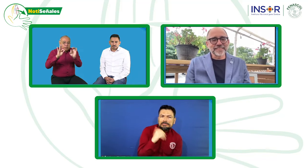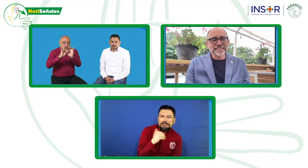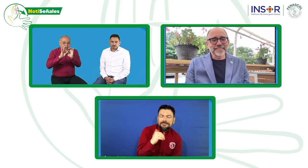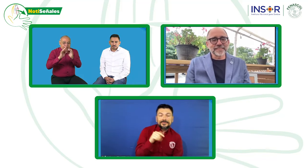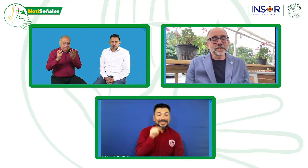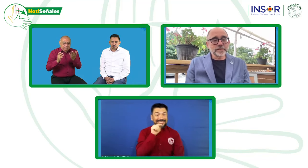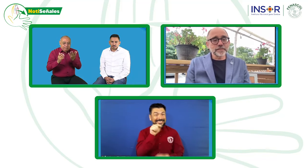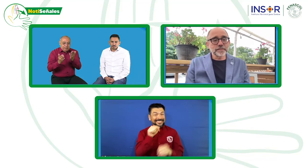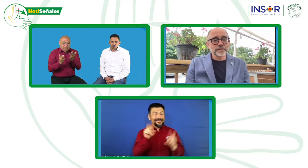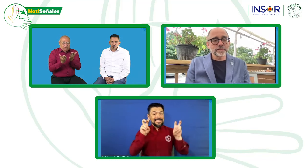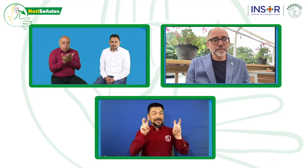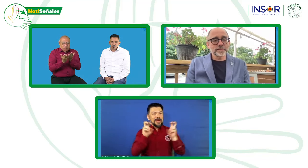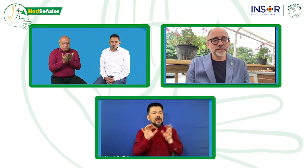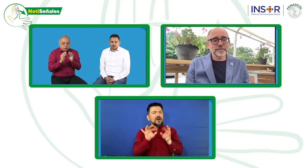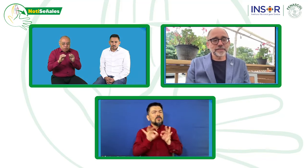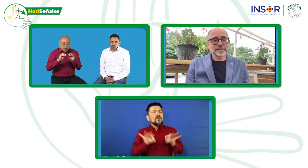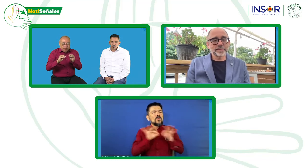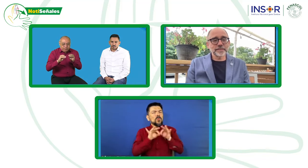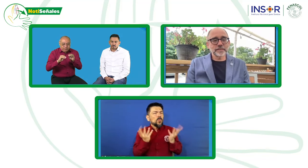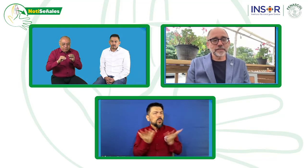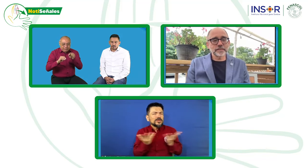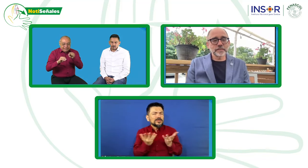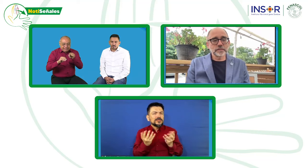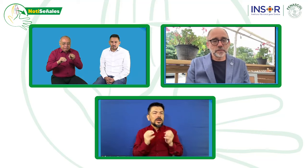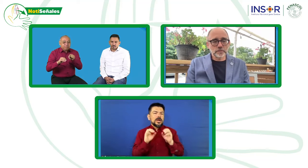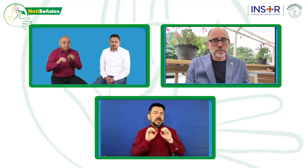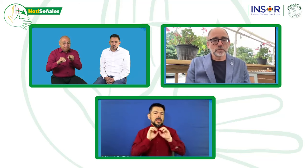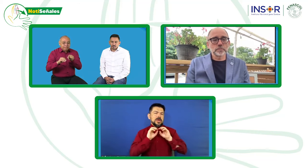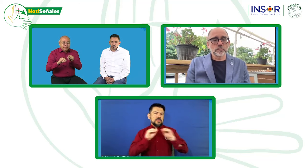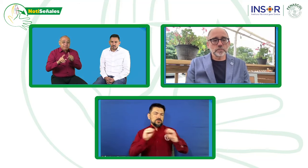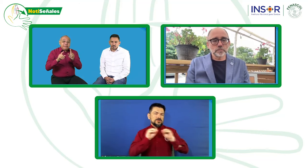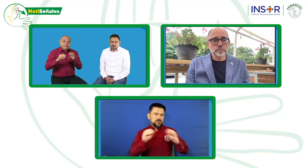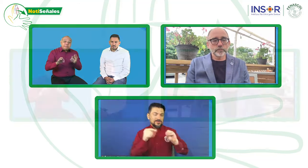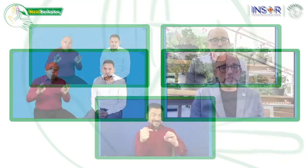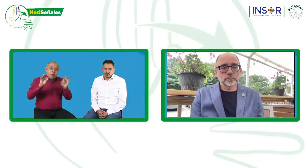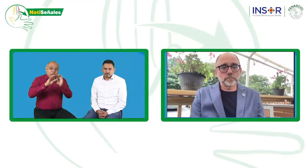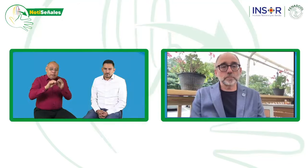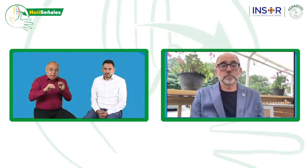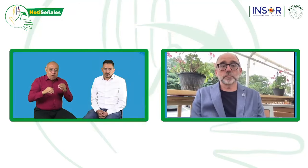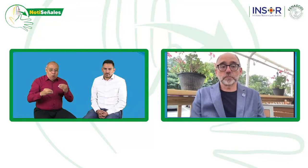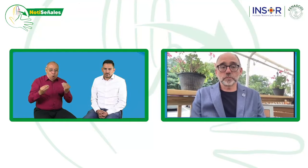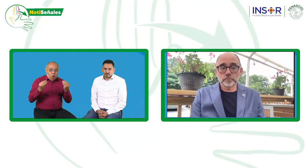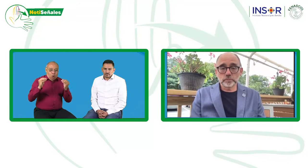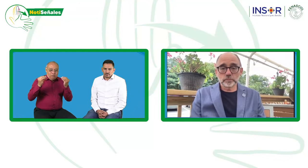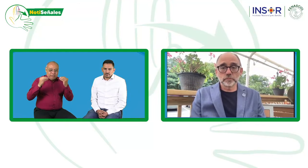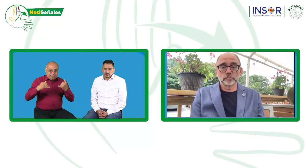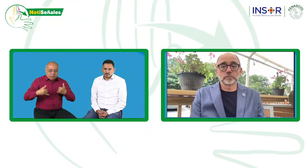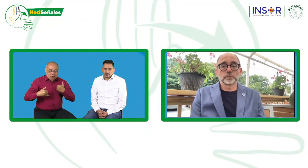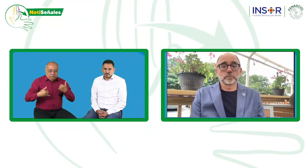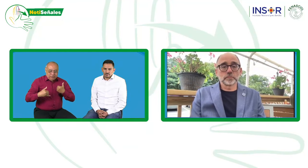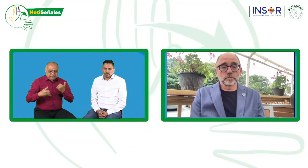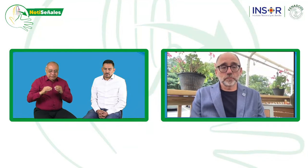Eh antes de de de que te vayas quisiera hacerte una pregunta y